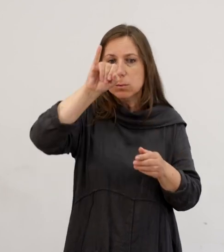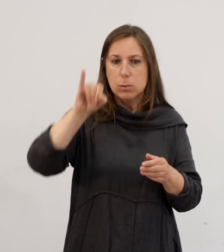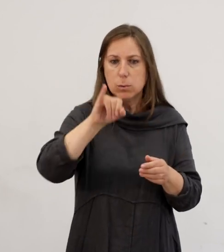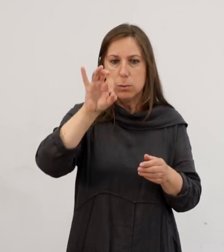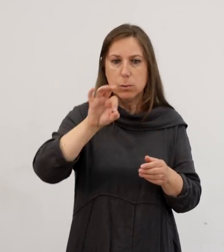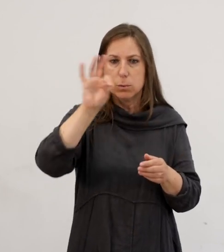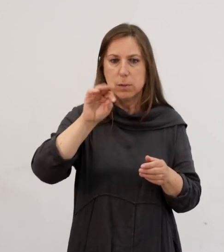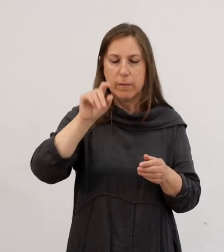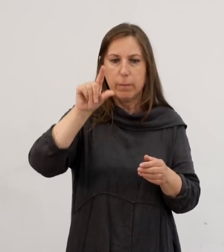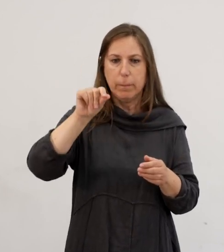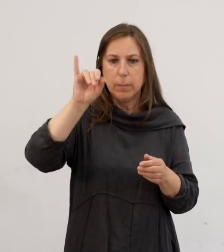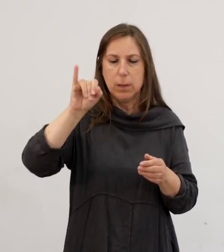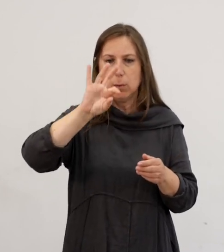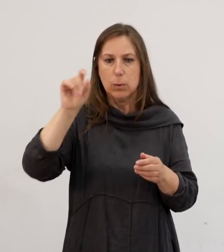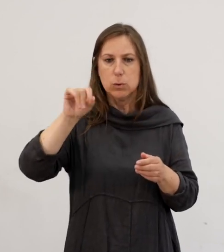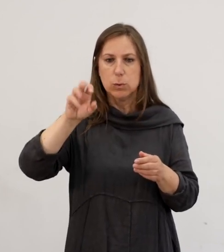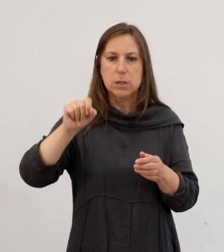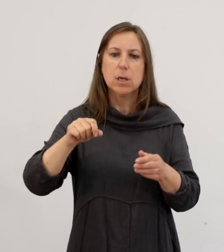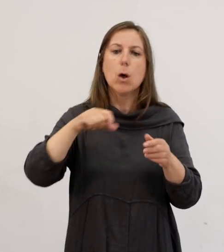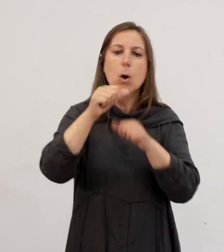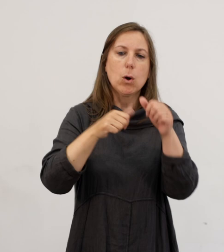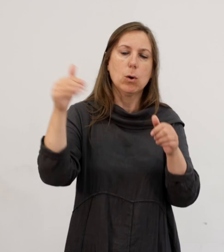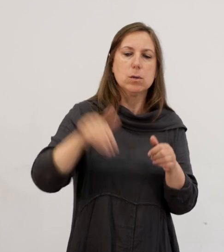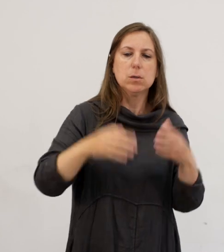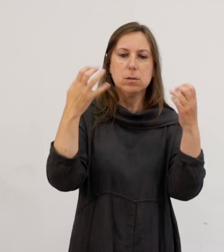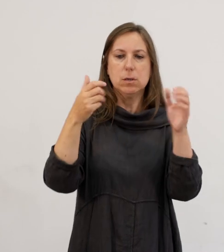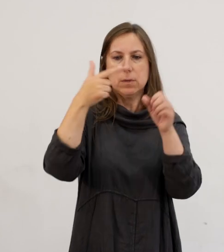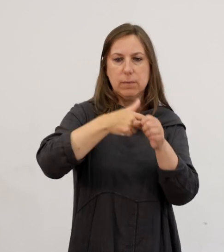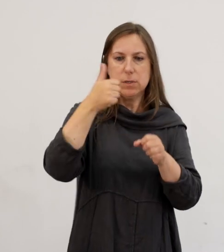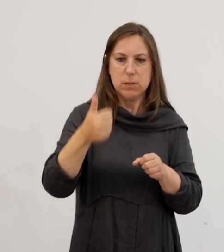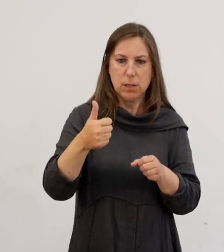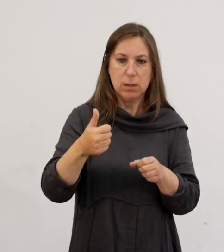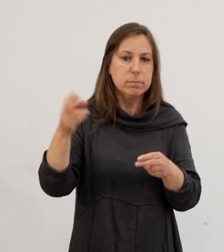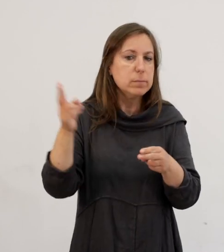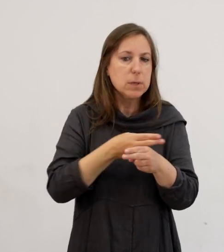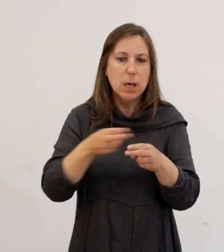Była formą upominku dla odchodzącego dowódcy jednostki.